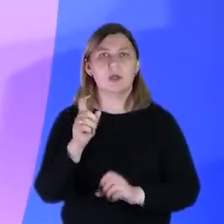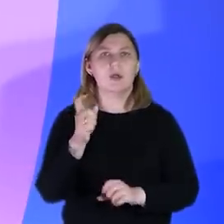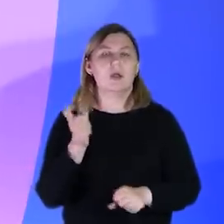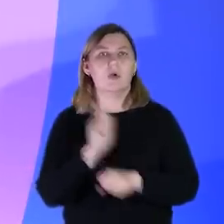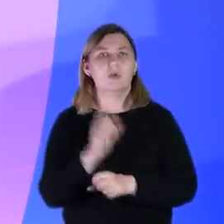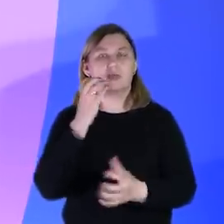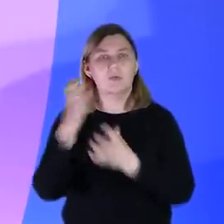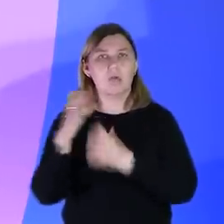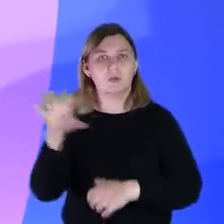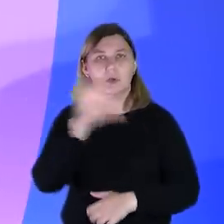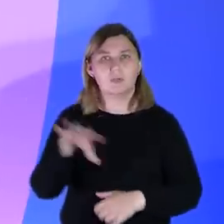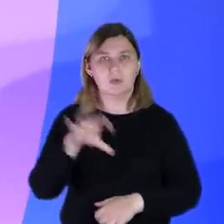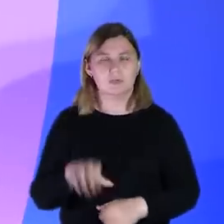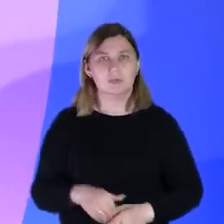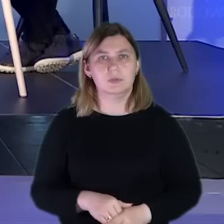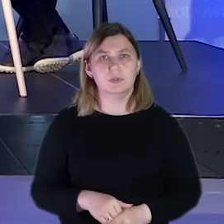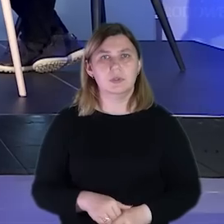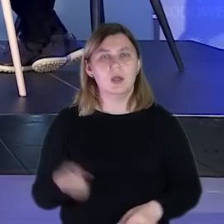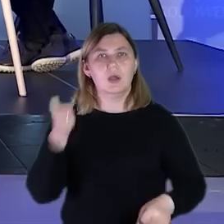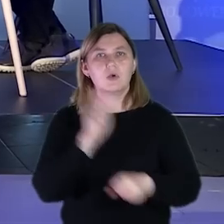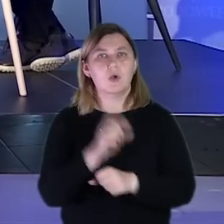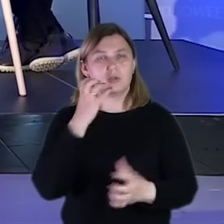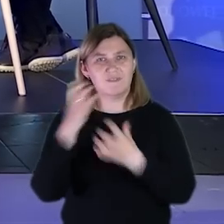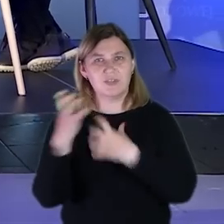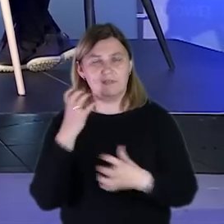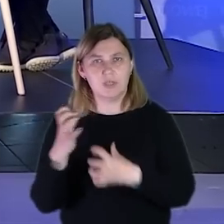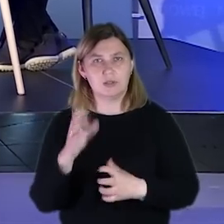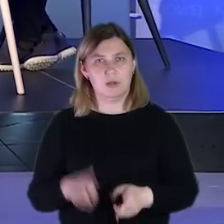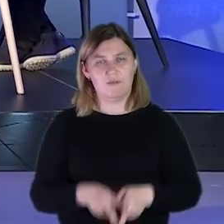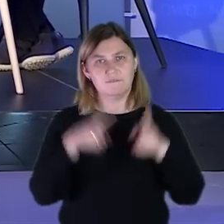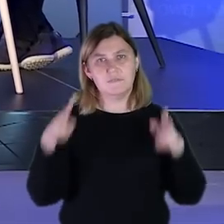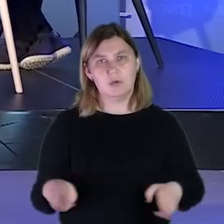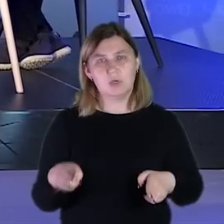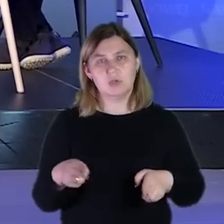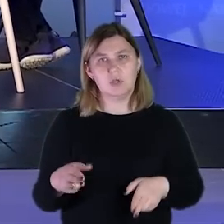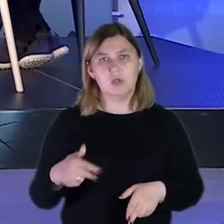którzy obserwowali to pogranicze sowieckie. -Kontrwywiad okresie drugiego,